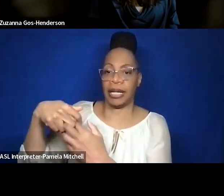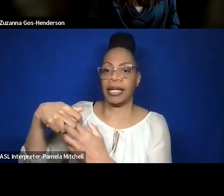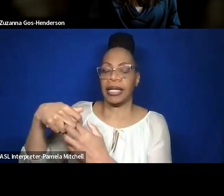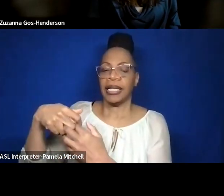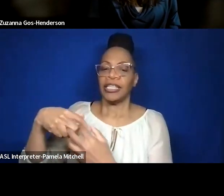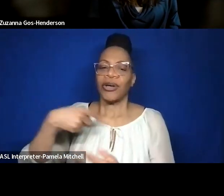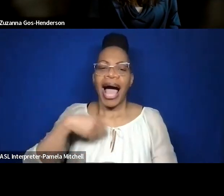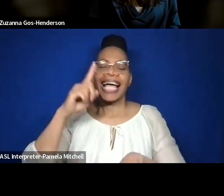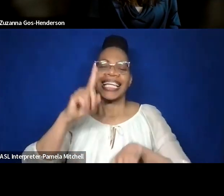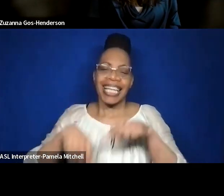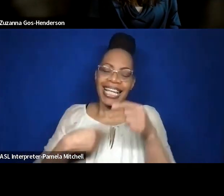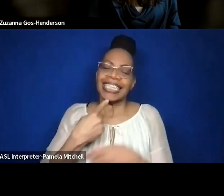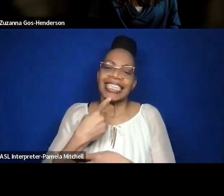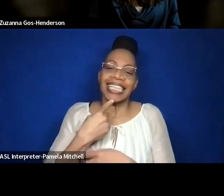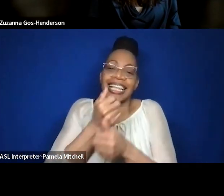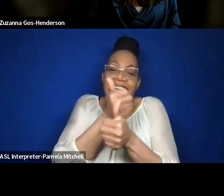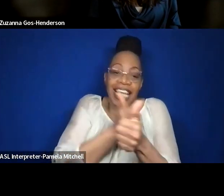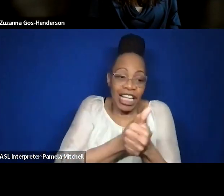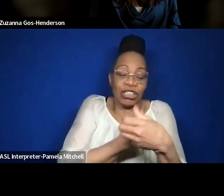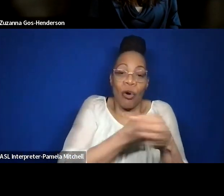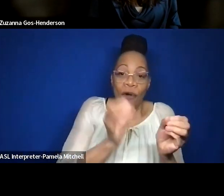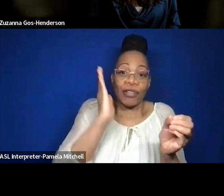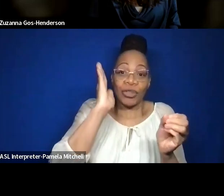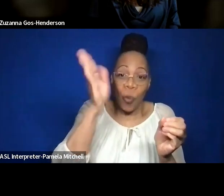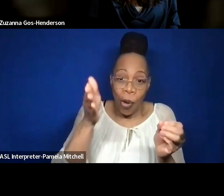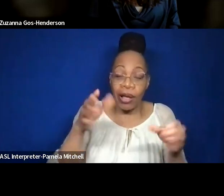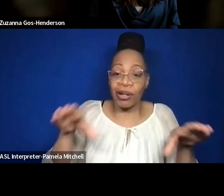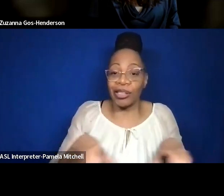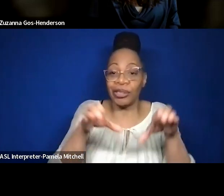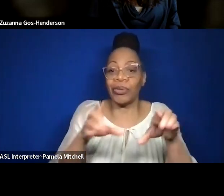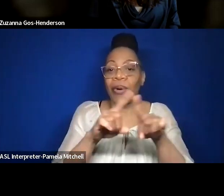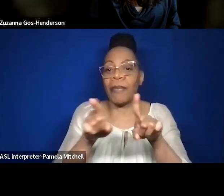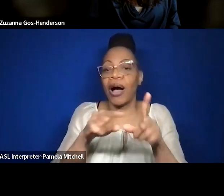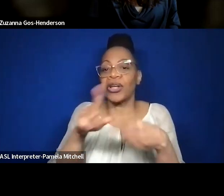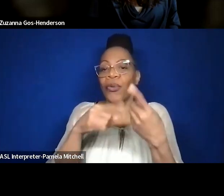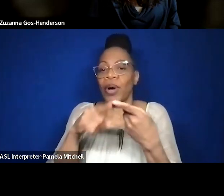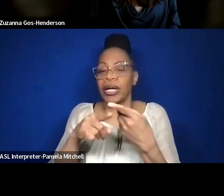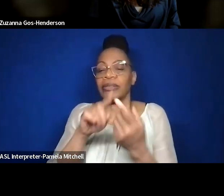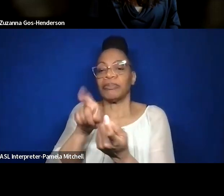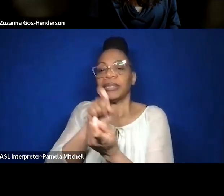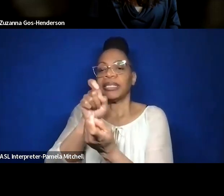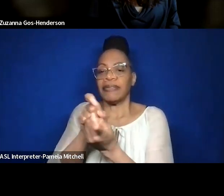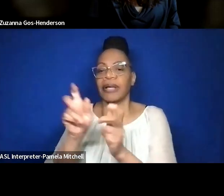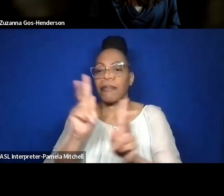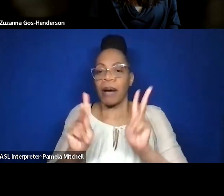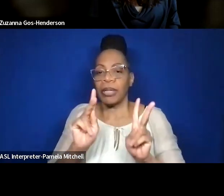no puedo decirte cómo lo hará cada oficina, pero, como dije, cuando se trata de una población, y cuando se trata de la comunidad sin hogar,